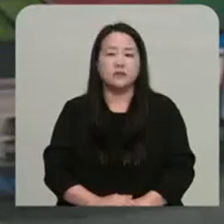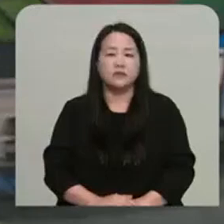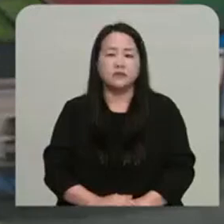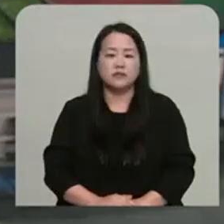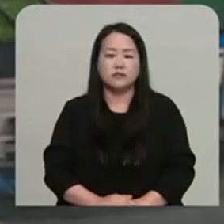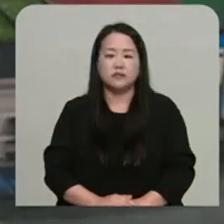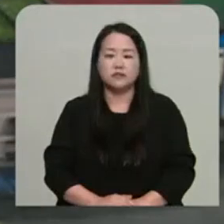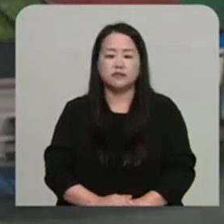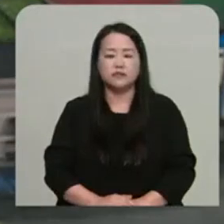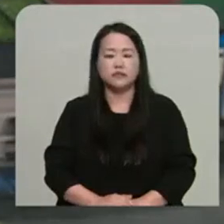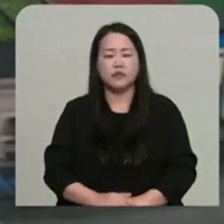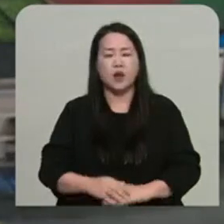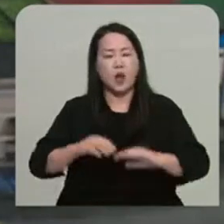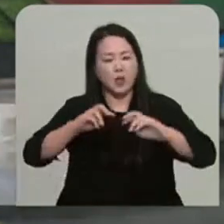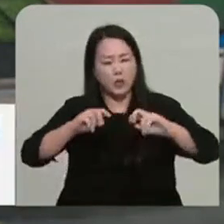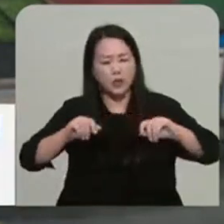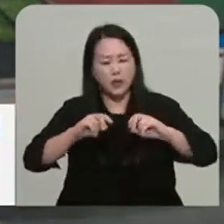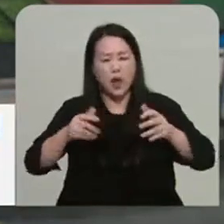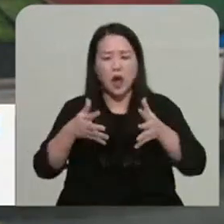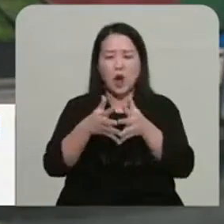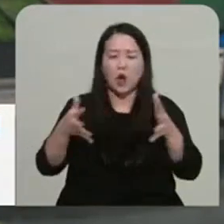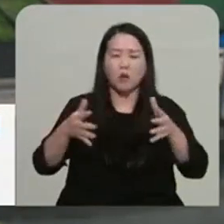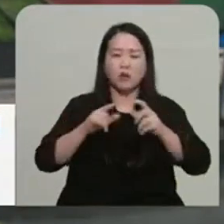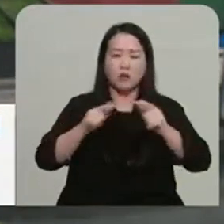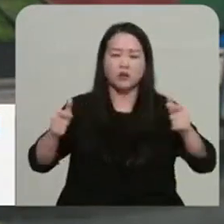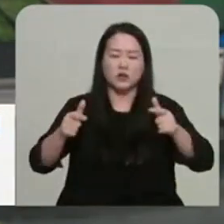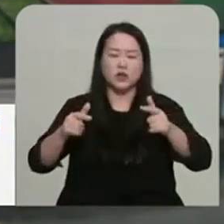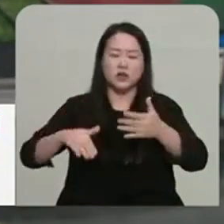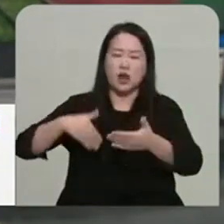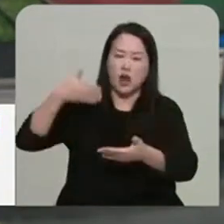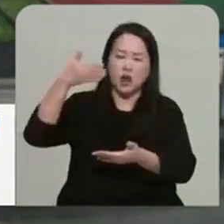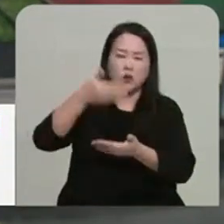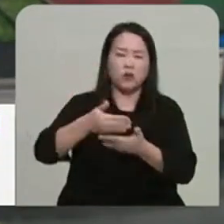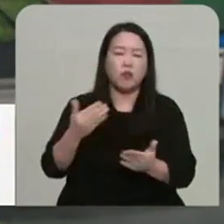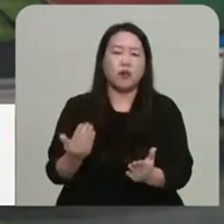부동산 개발 관련 대규모 대출인 프로젝트 파이낸싱 위기가 지방